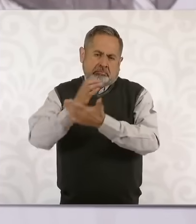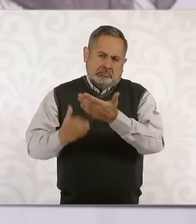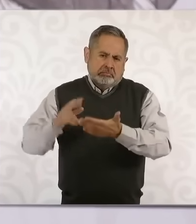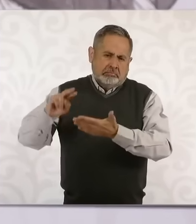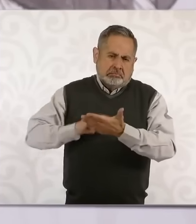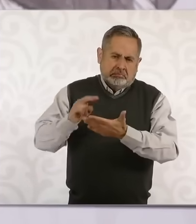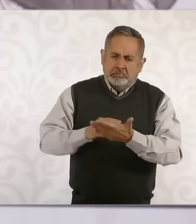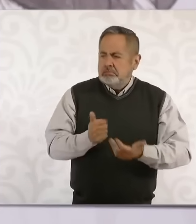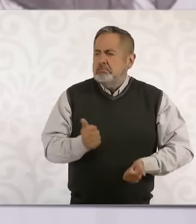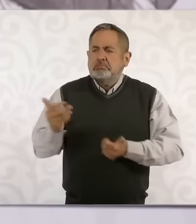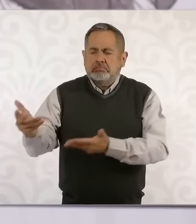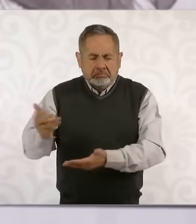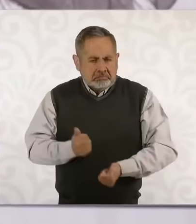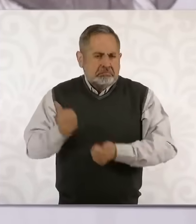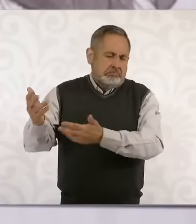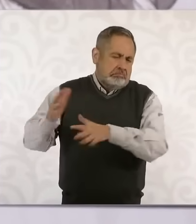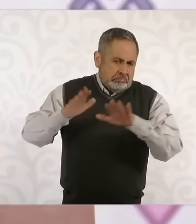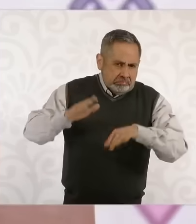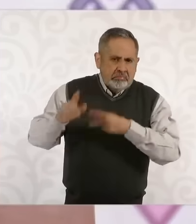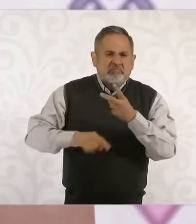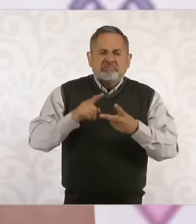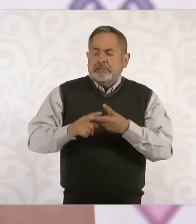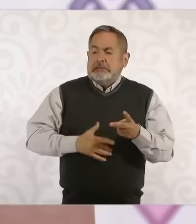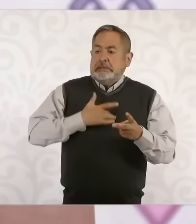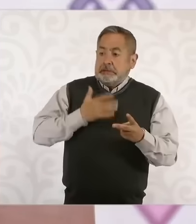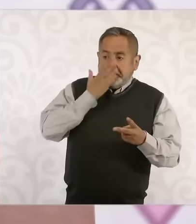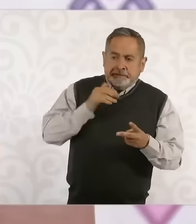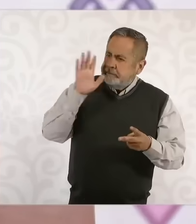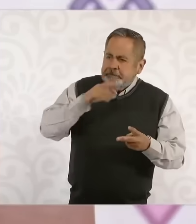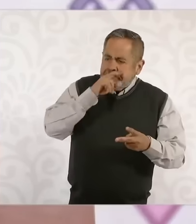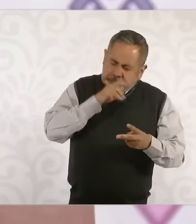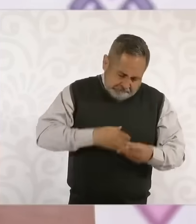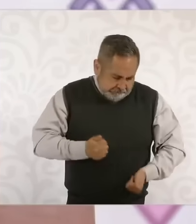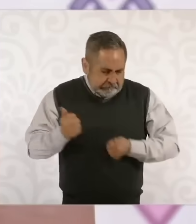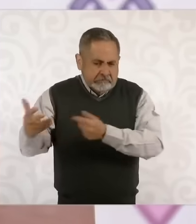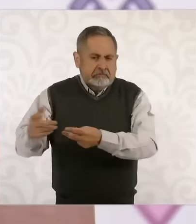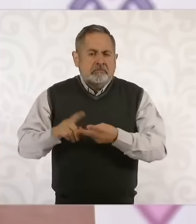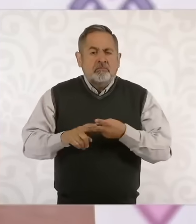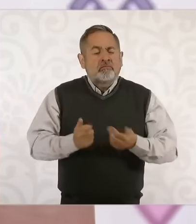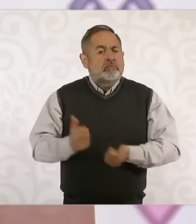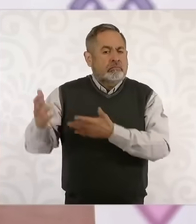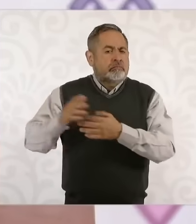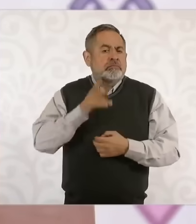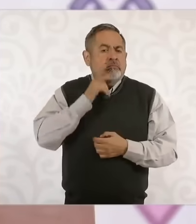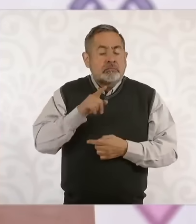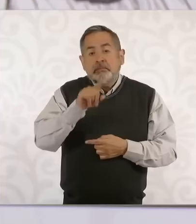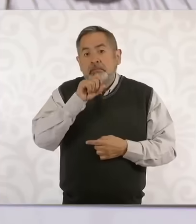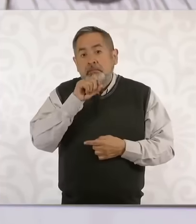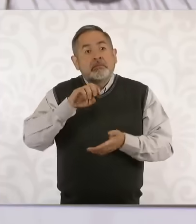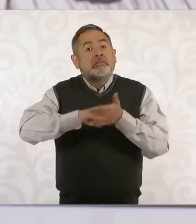otras son eh ayuda humanitaria, incluso en la época de Peña Nieto, por ejemplo, se condonó